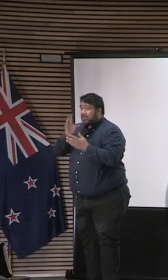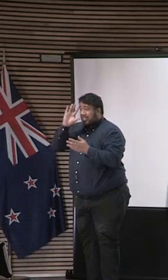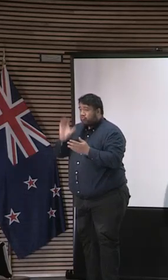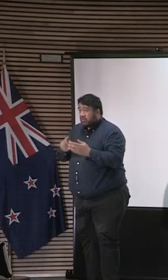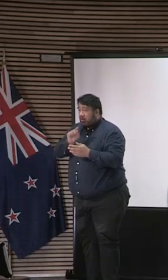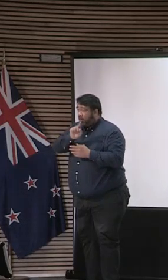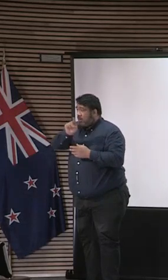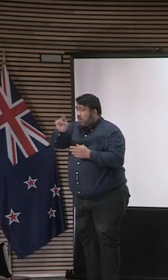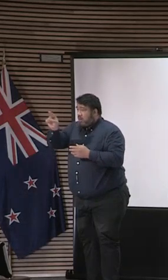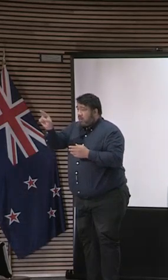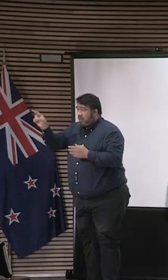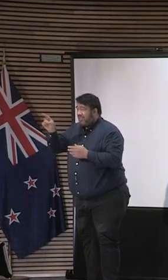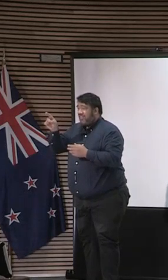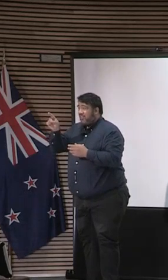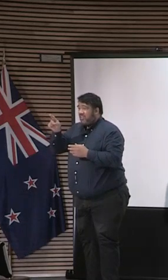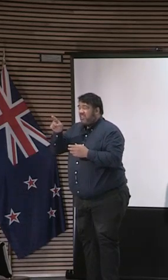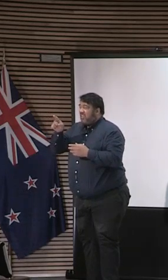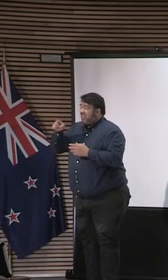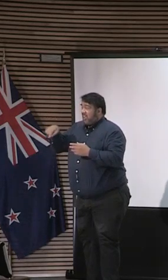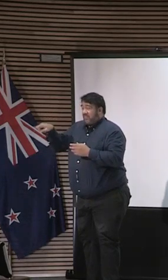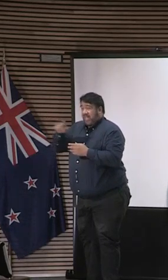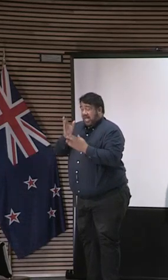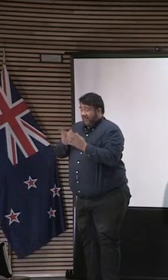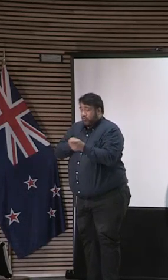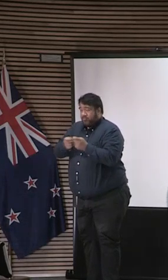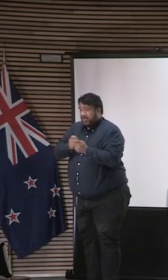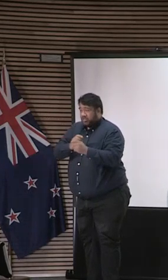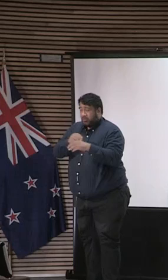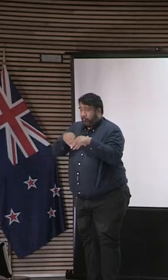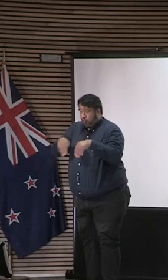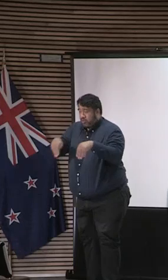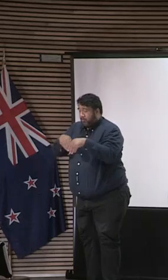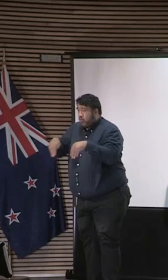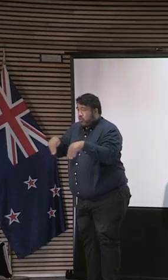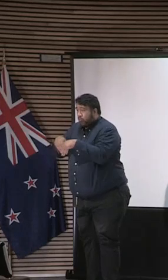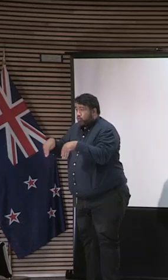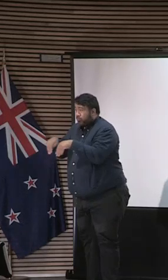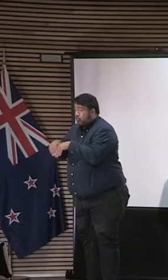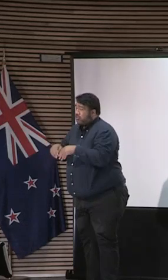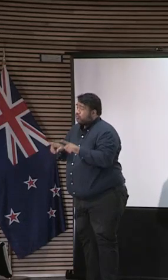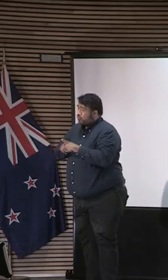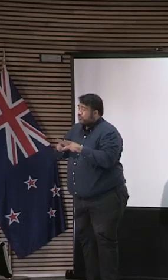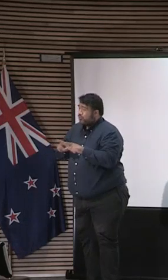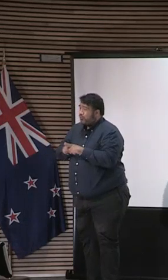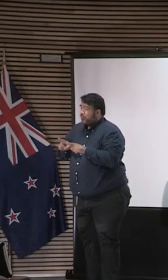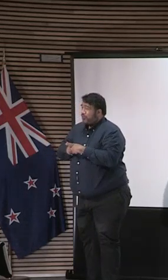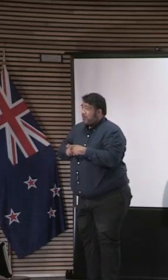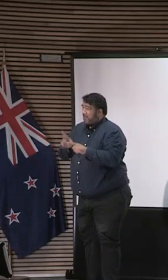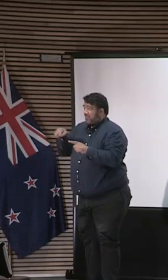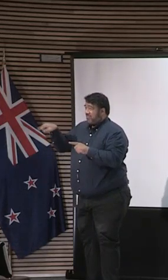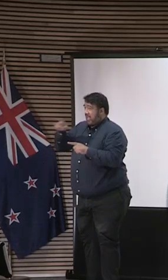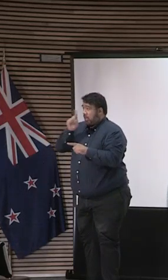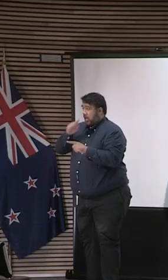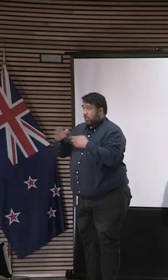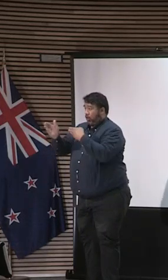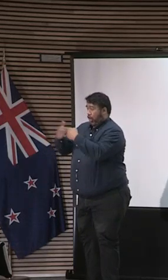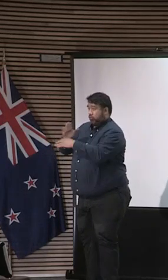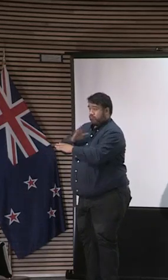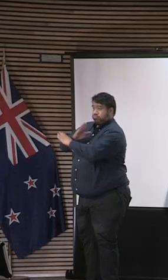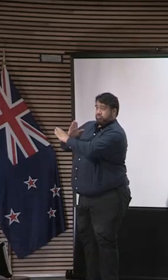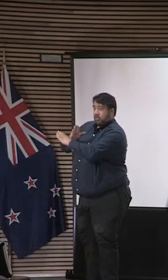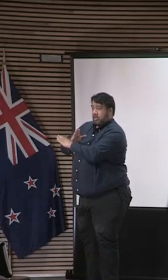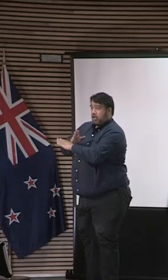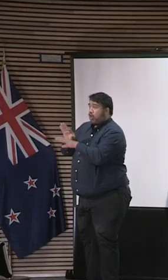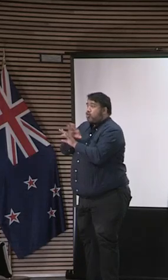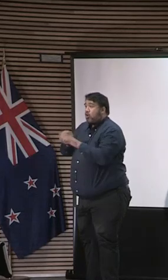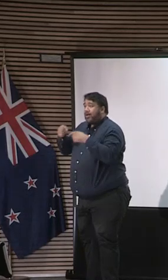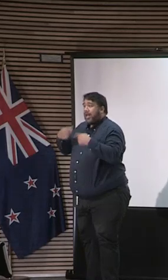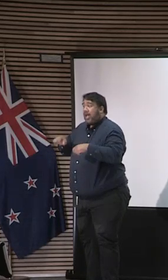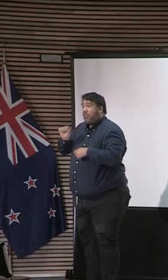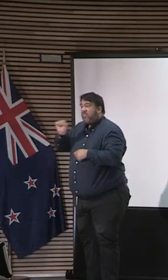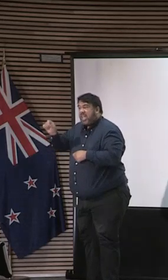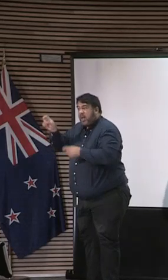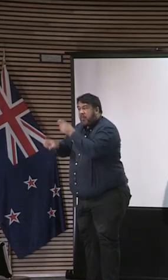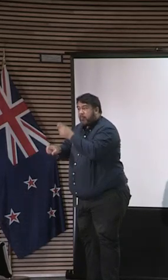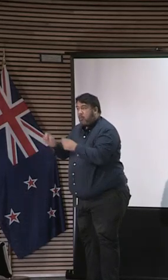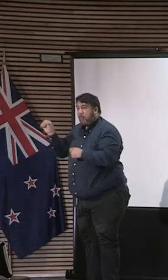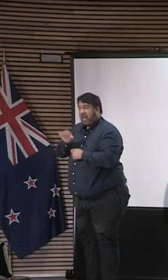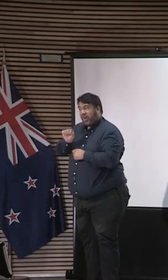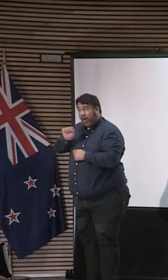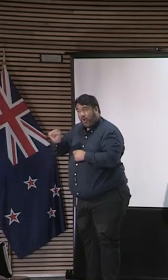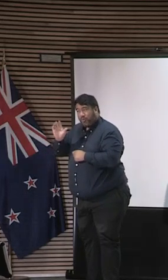atu. JACINDA ARDERN: E hiahia